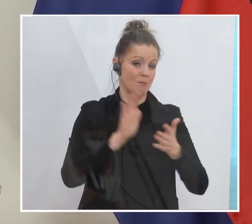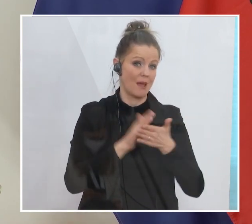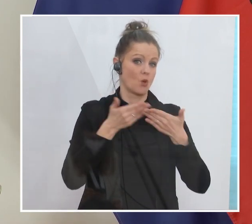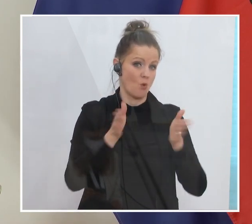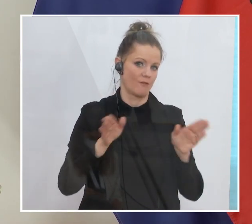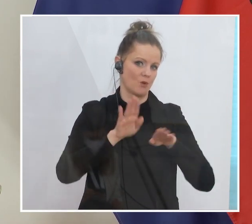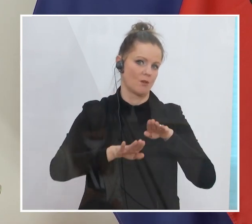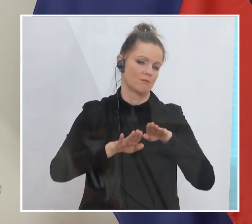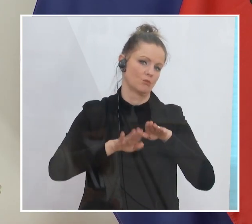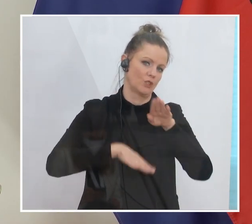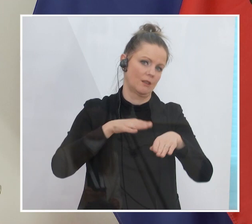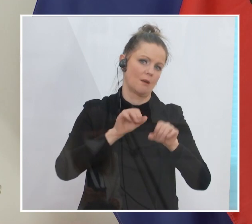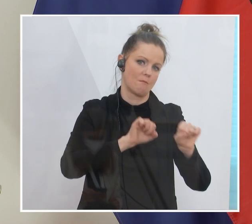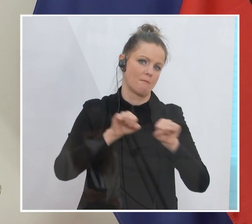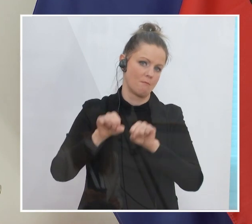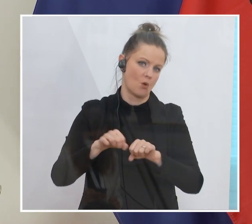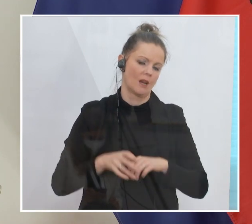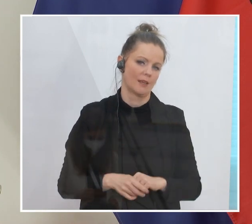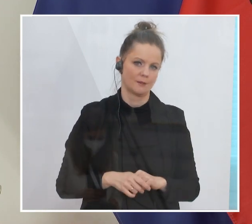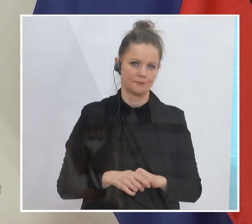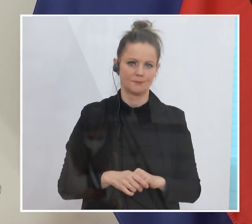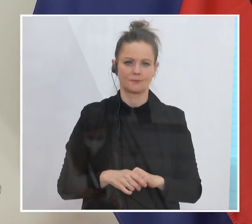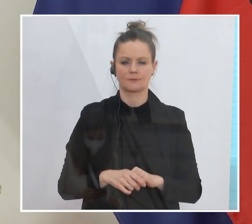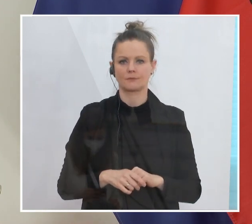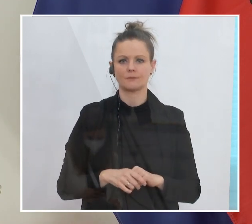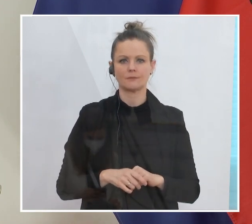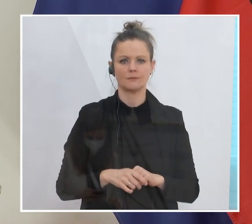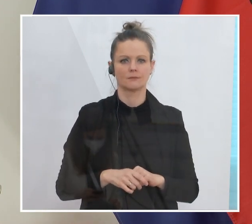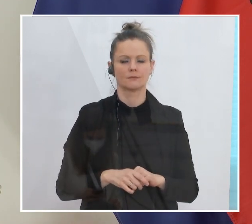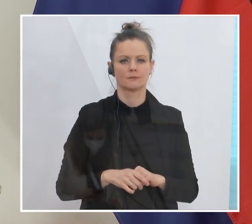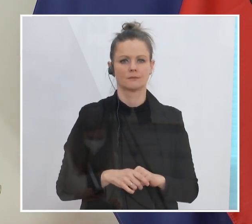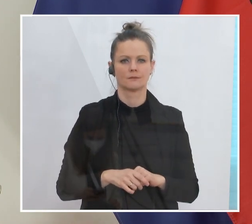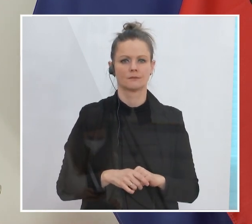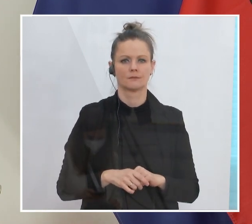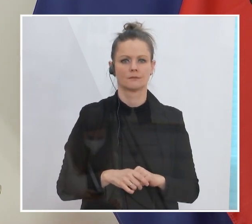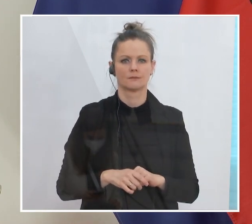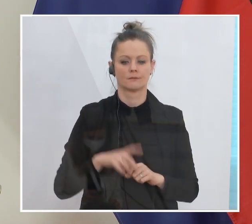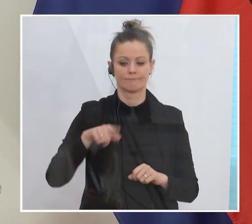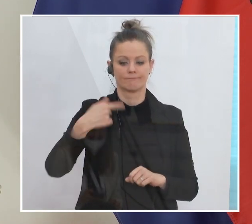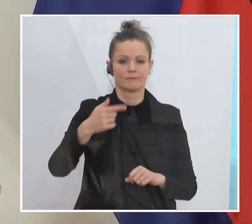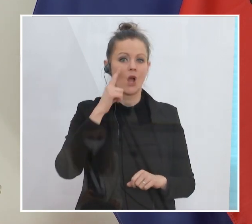eben auch wieder ins Haus stehen können. Es wird am Montag auch wieder Runden mit Experten,